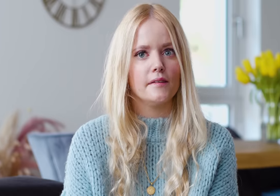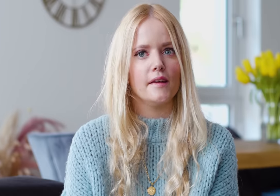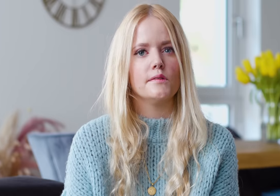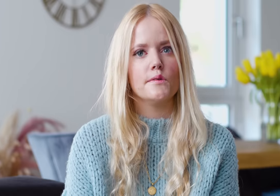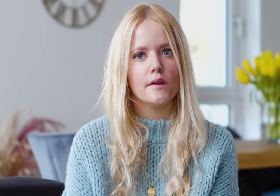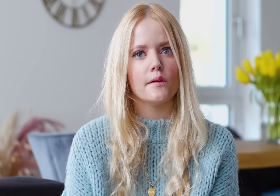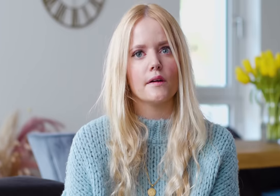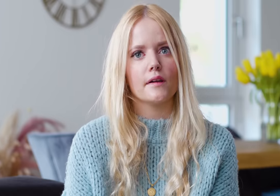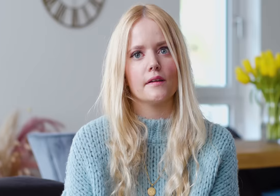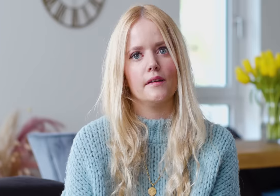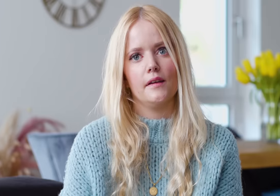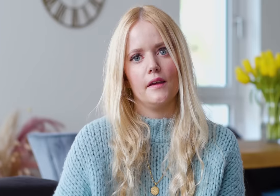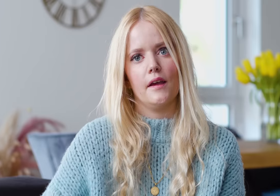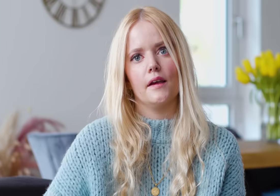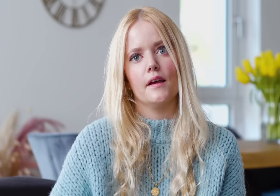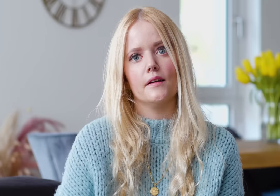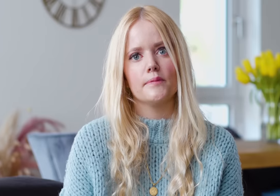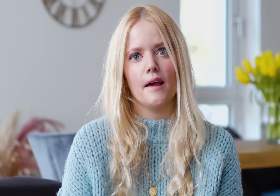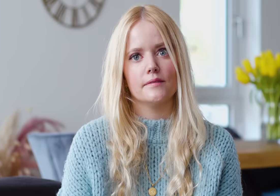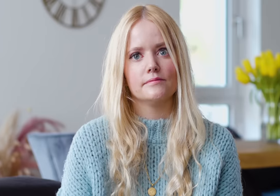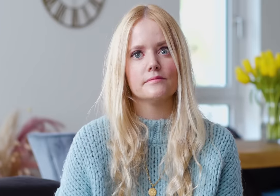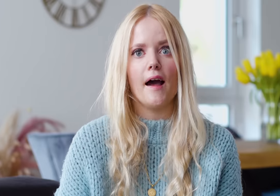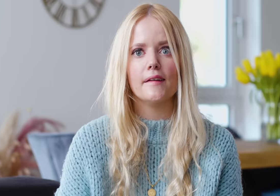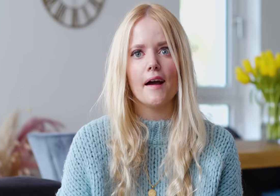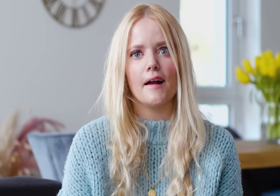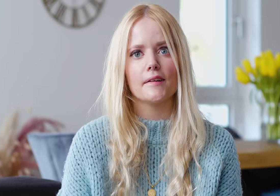Es ging nur noch ... per Einhaken.